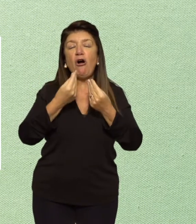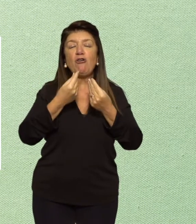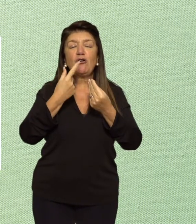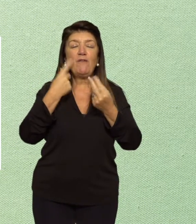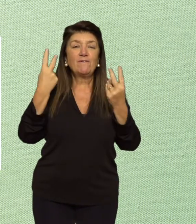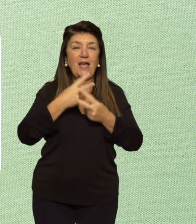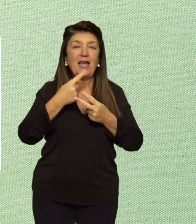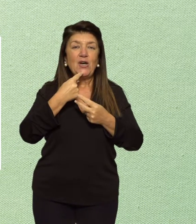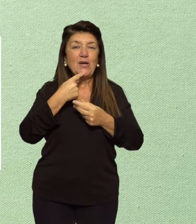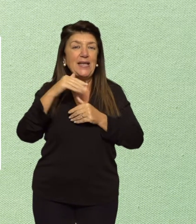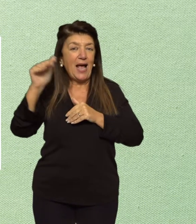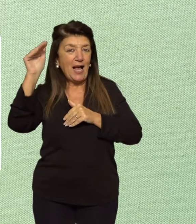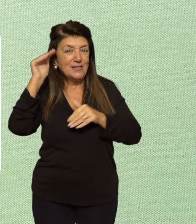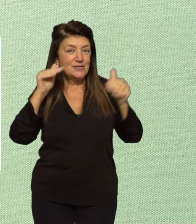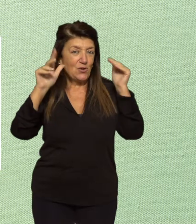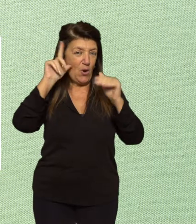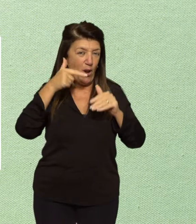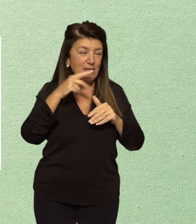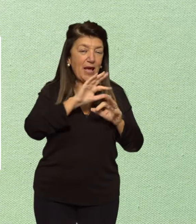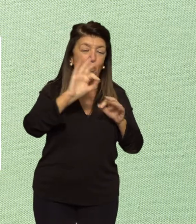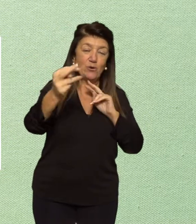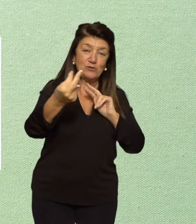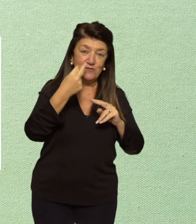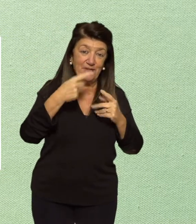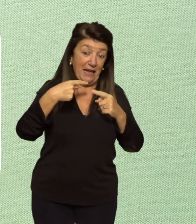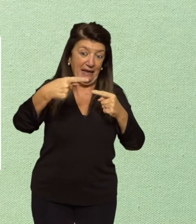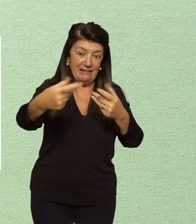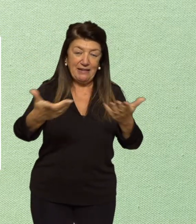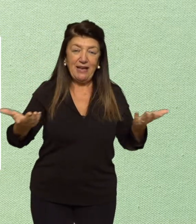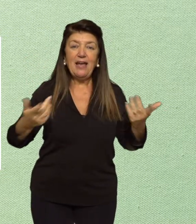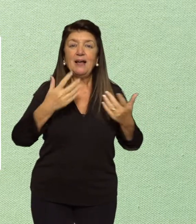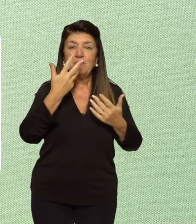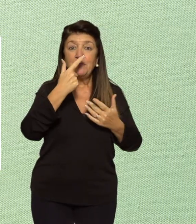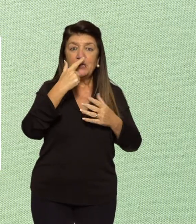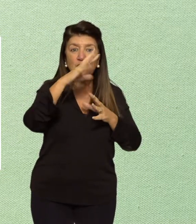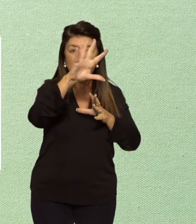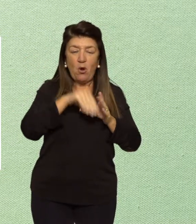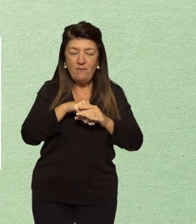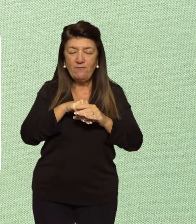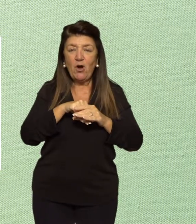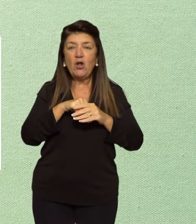persone che che ci ascolteranno o ci vedranno, in realtà vabbè si può fare tutte e due.